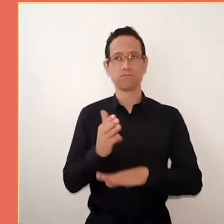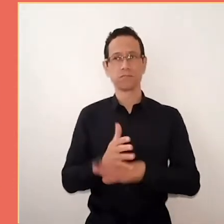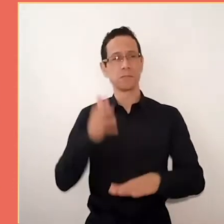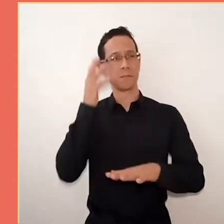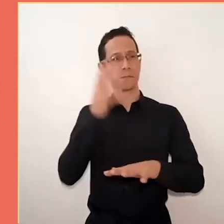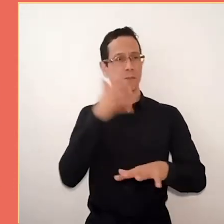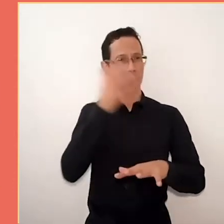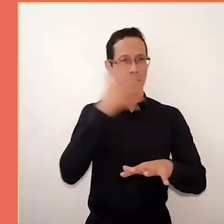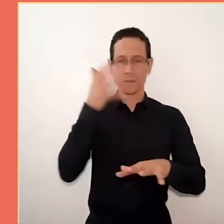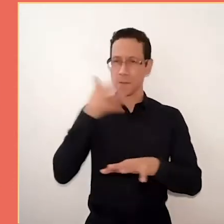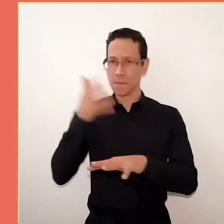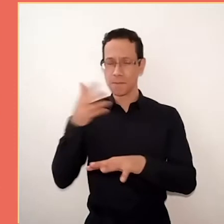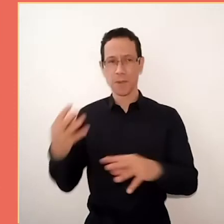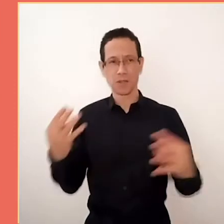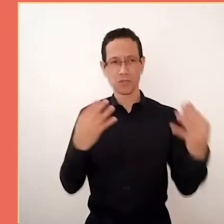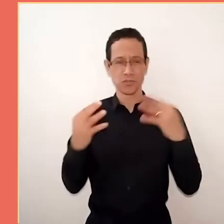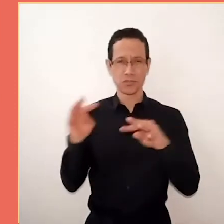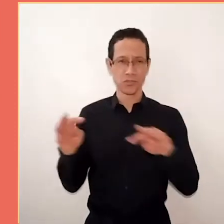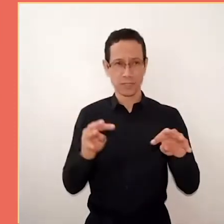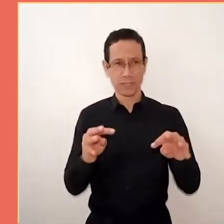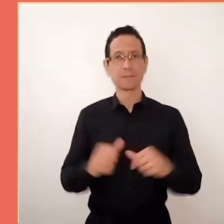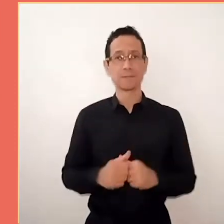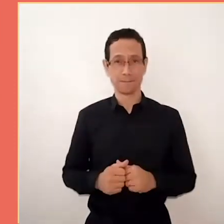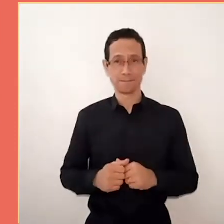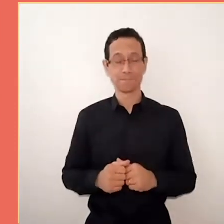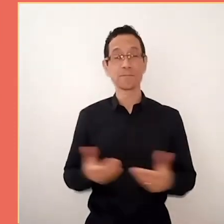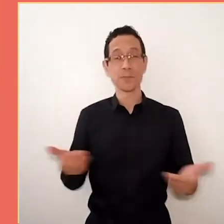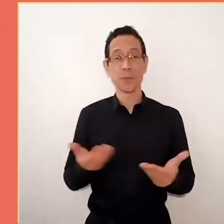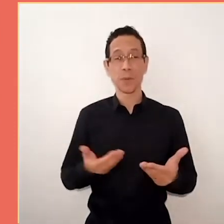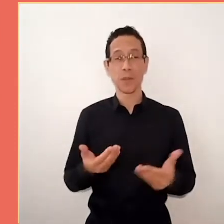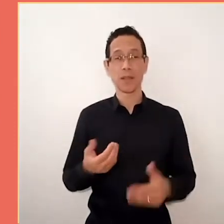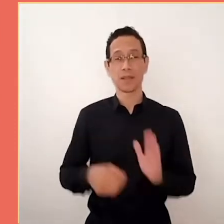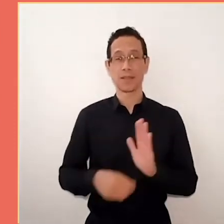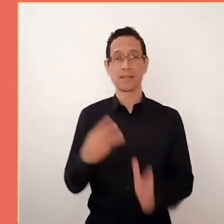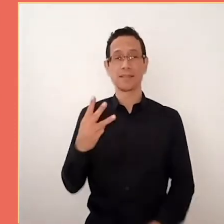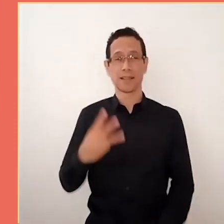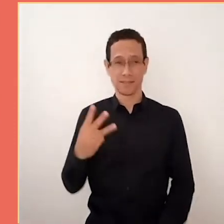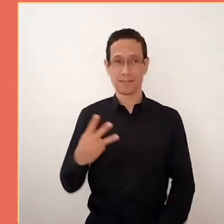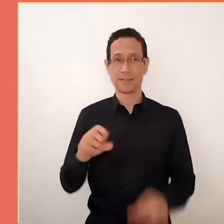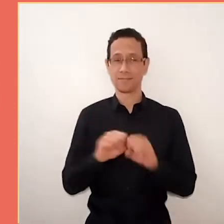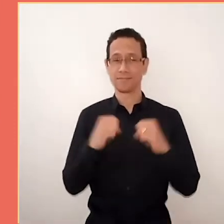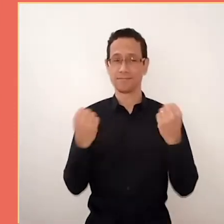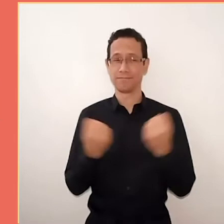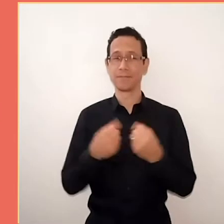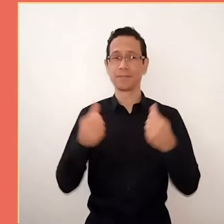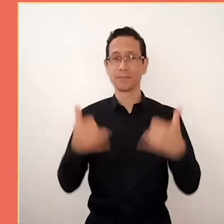Deslocando nessa terceira… Desembocando nessa terceira edição, que falamos de uma educação transformadora.